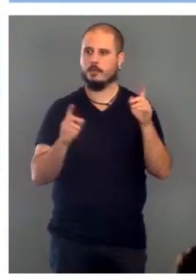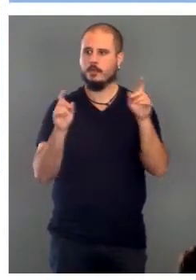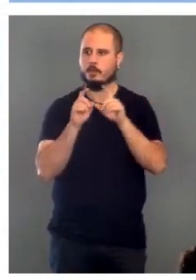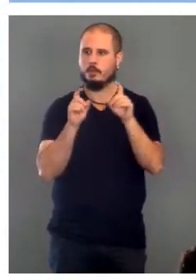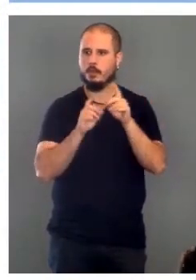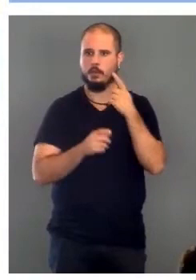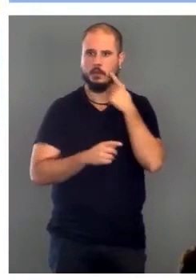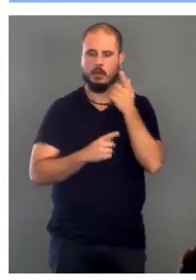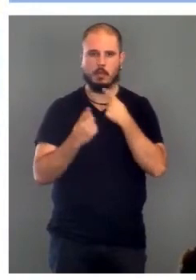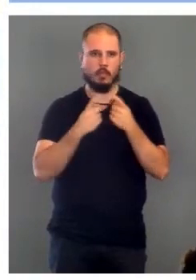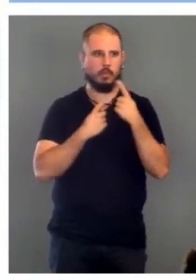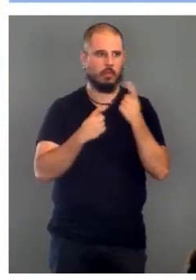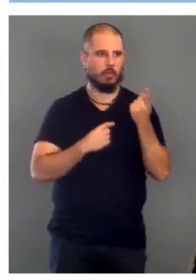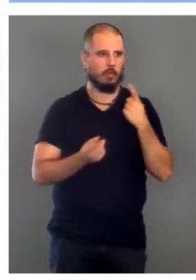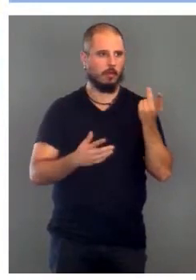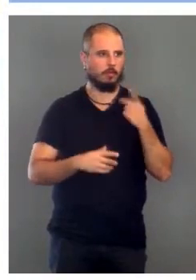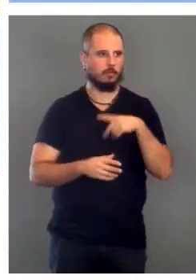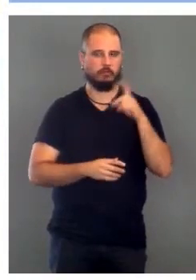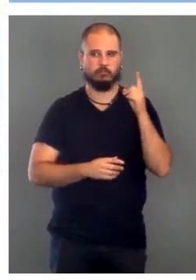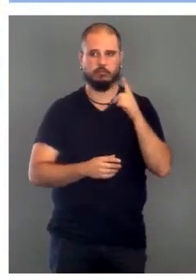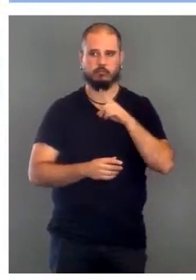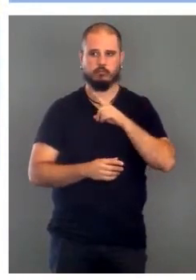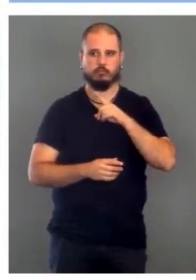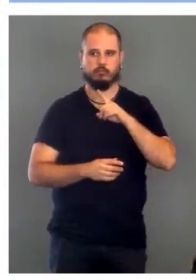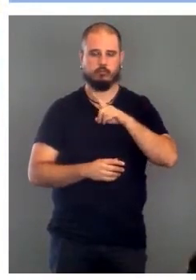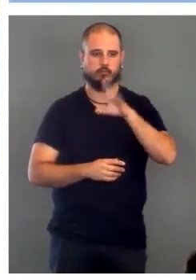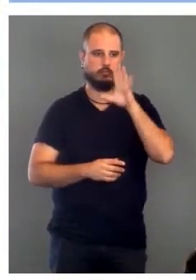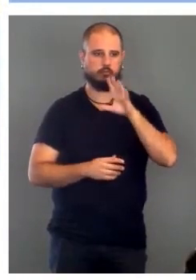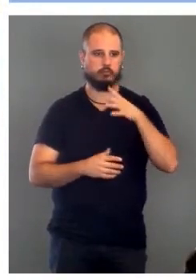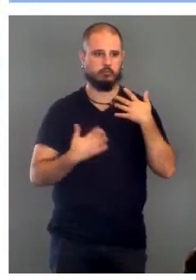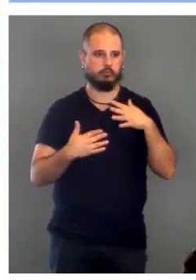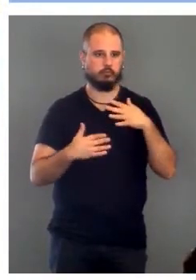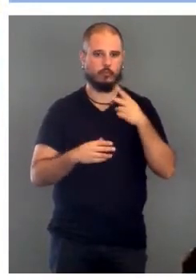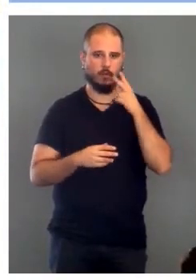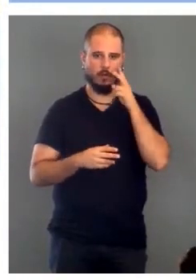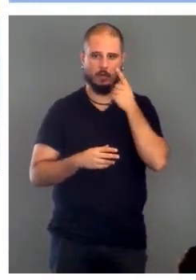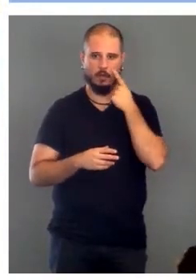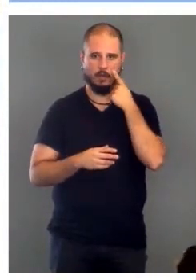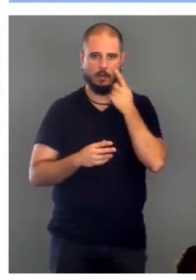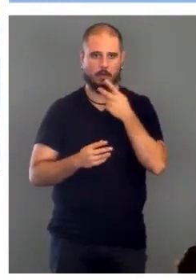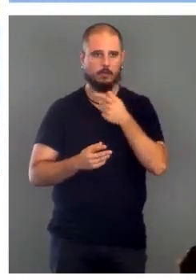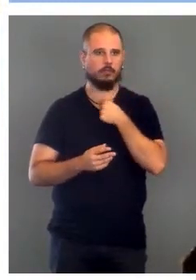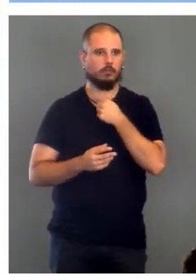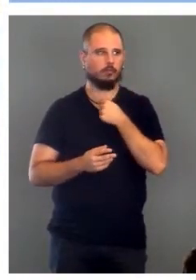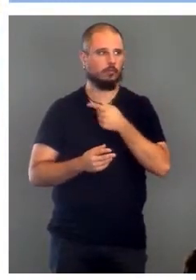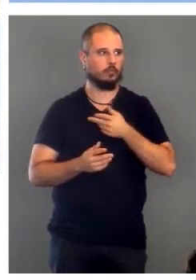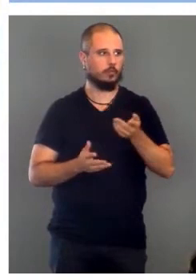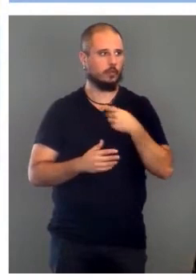La verdad es que abruman a ver si Os gustan con apenas Con menos de 30 años